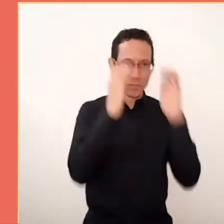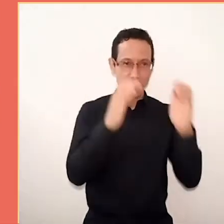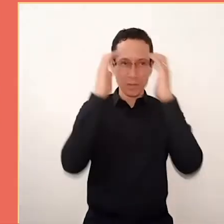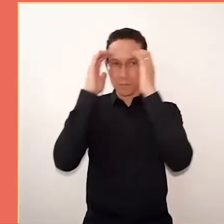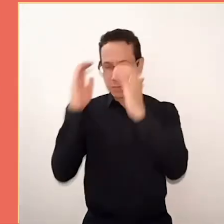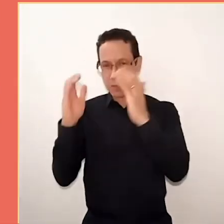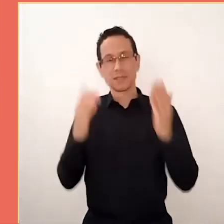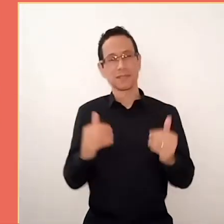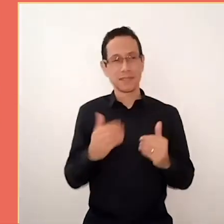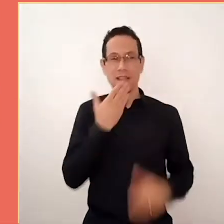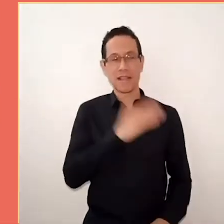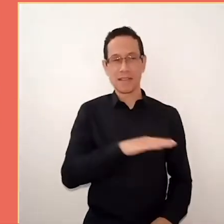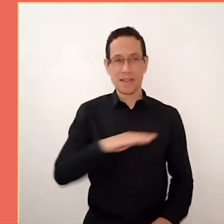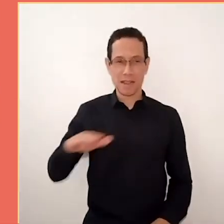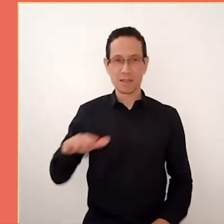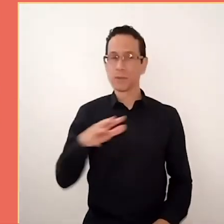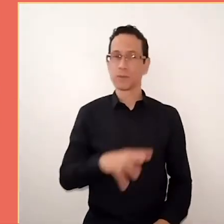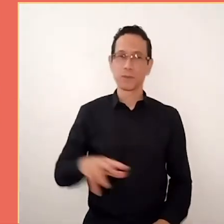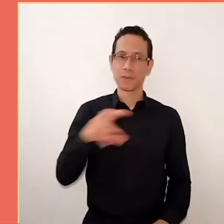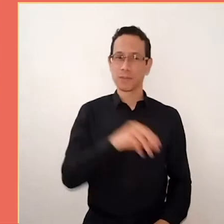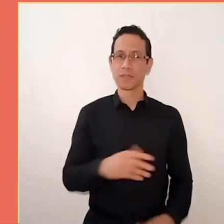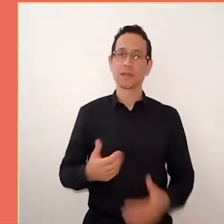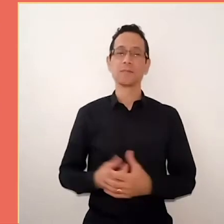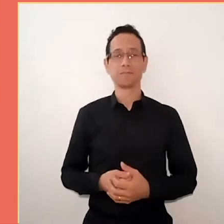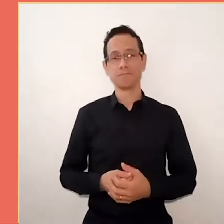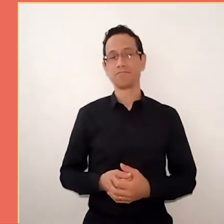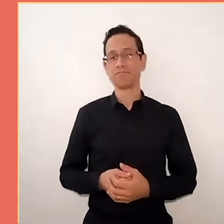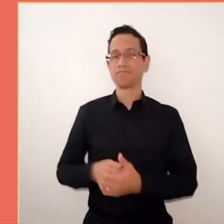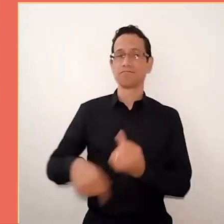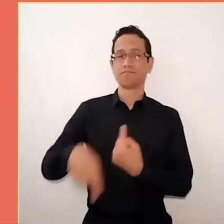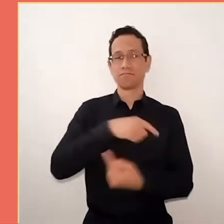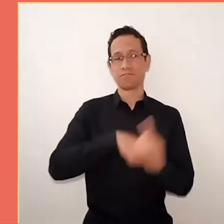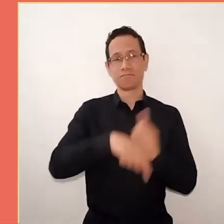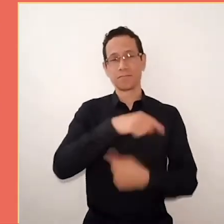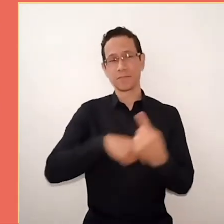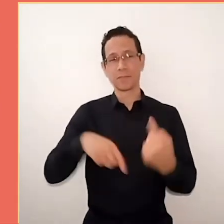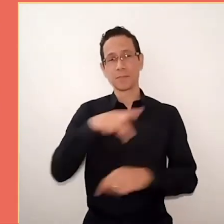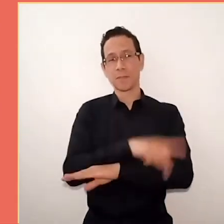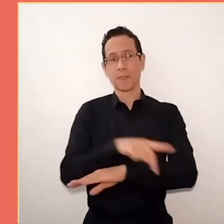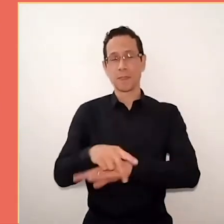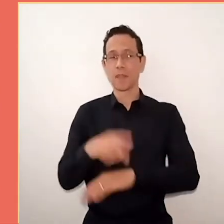e as crianças pequenas e, portanto, essa relação pedagógica ela tem que compreender esse sujeito